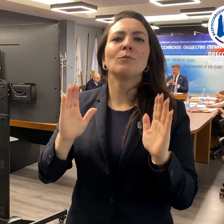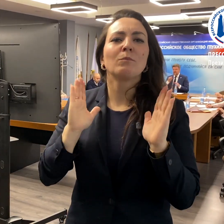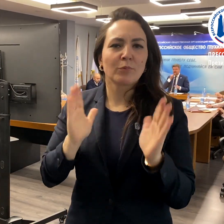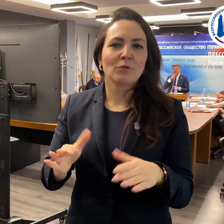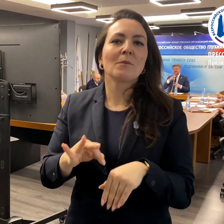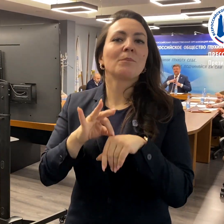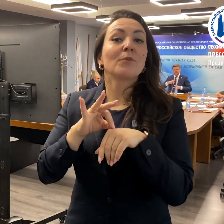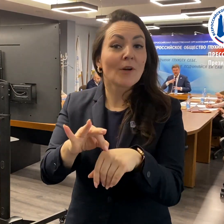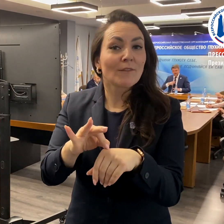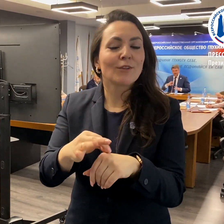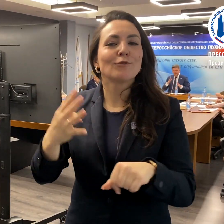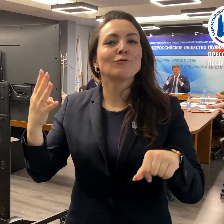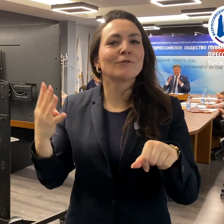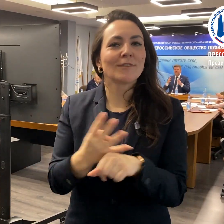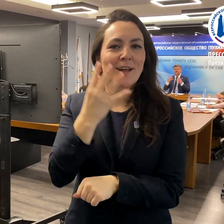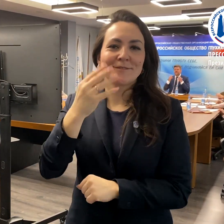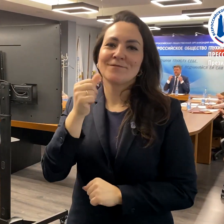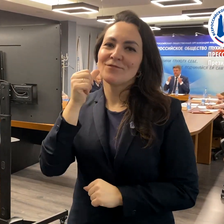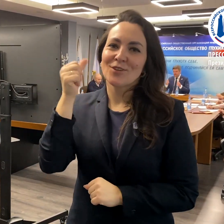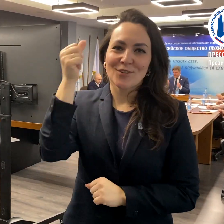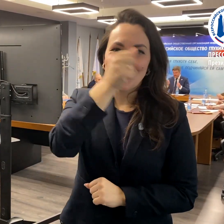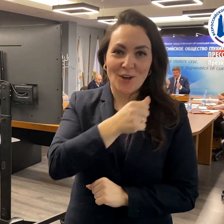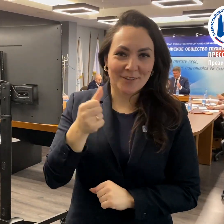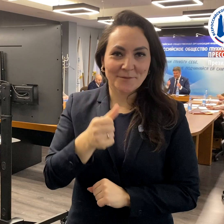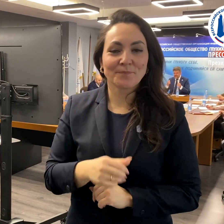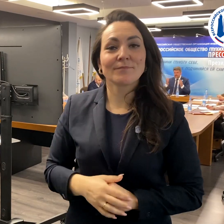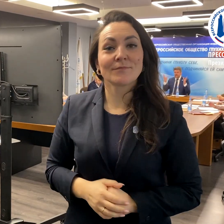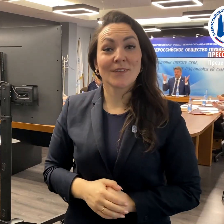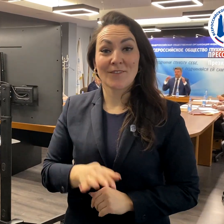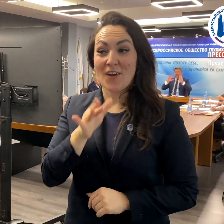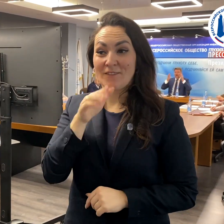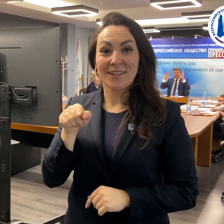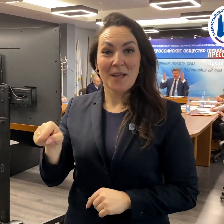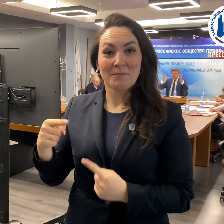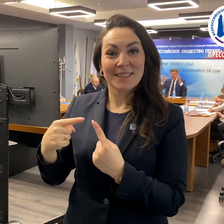Но очные пленумы будут проводить 4 раза в год.